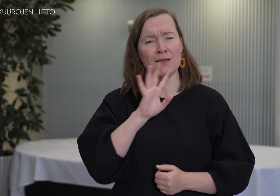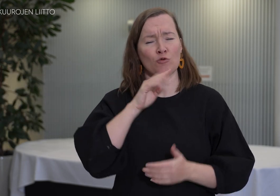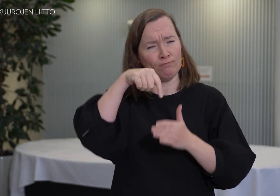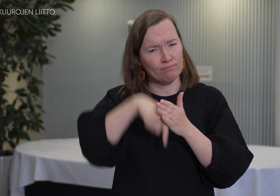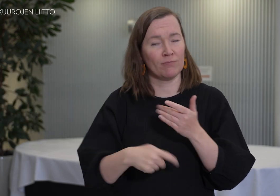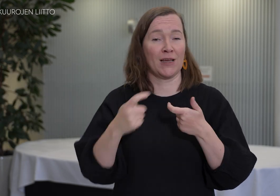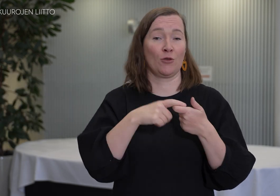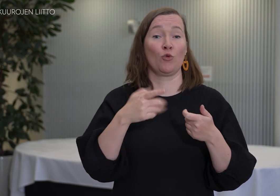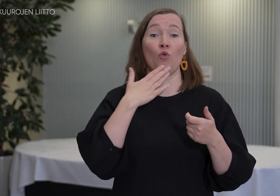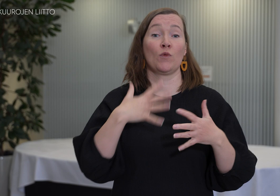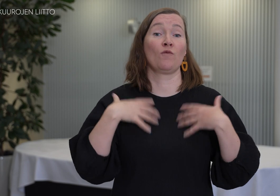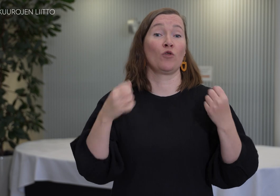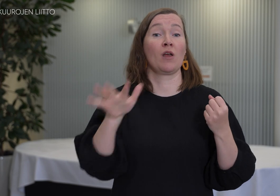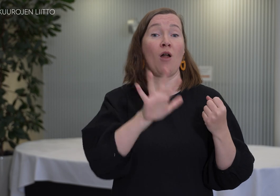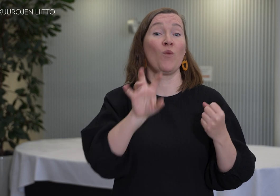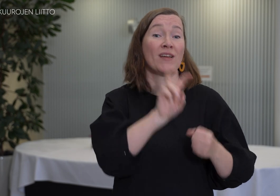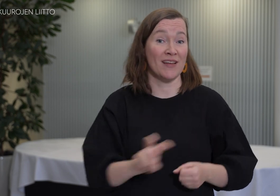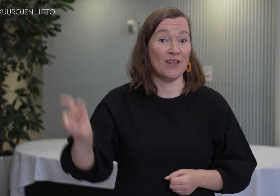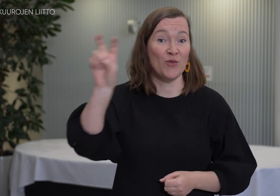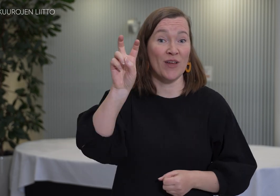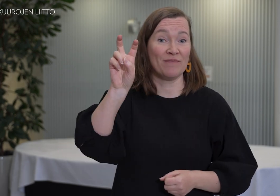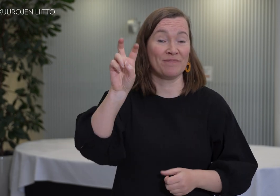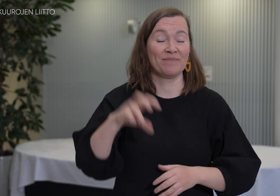Hän kertoo enemmän hyvinvointialuekiertueesta.